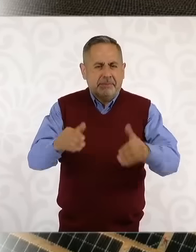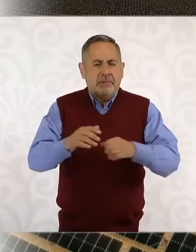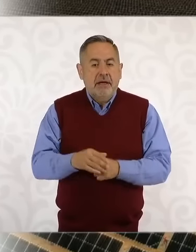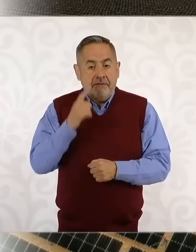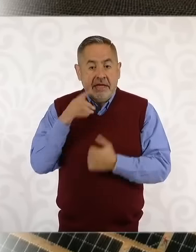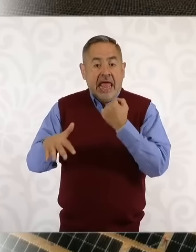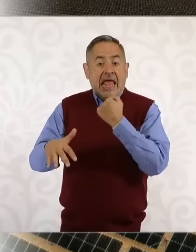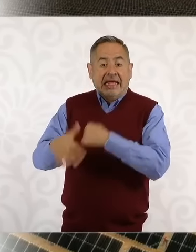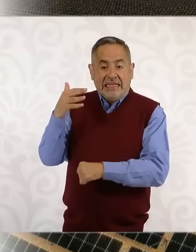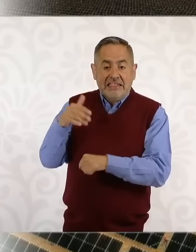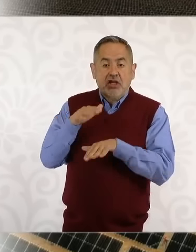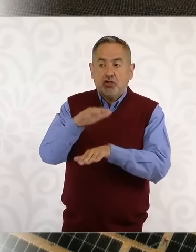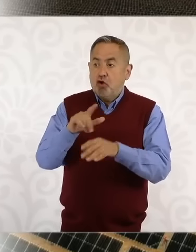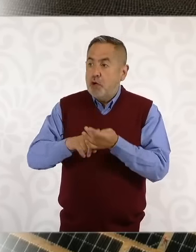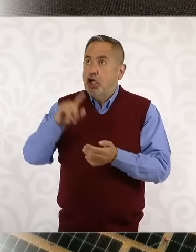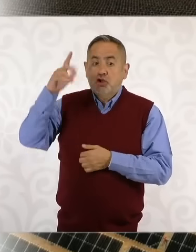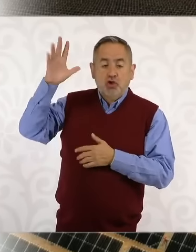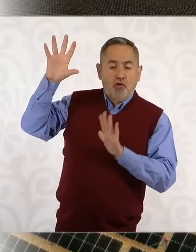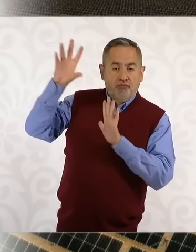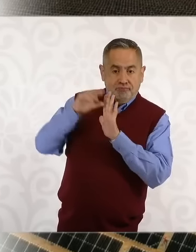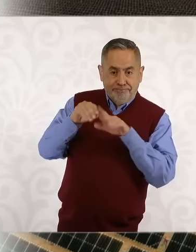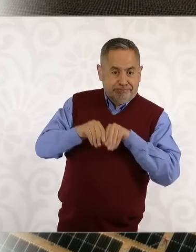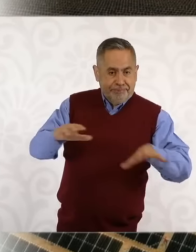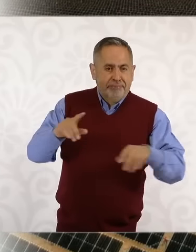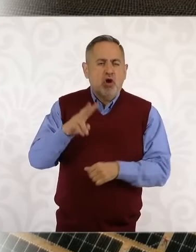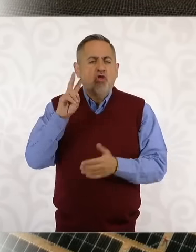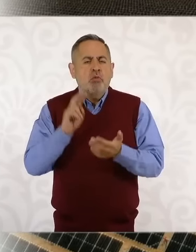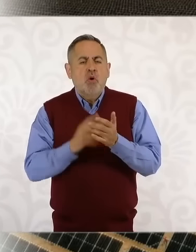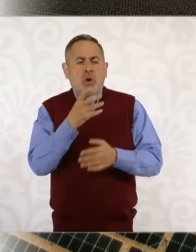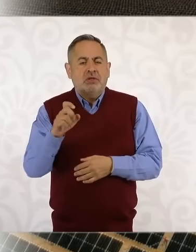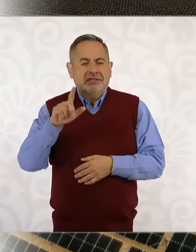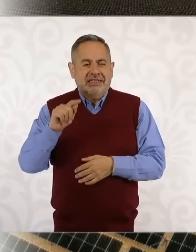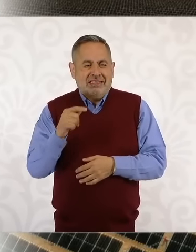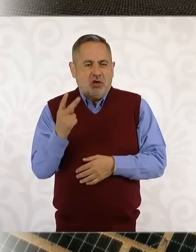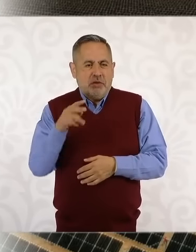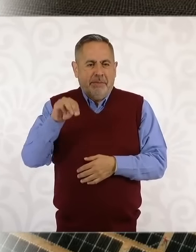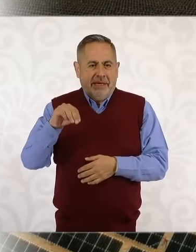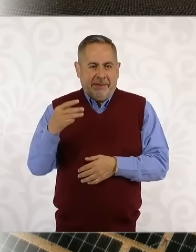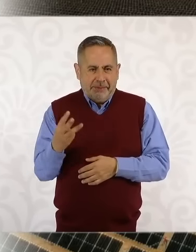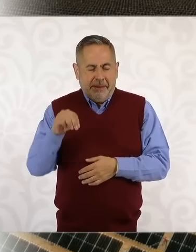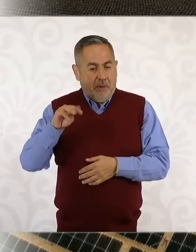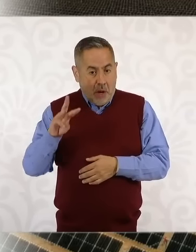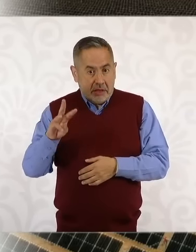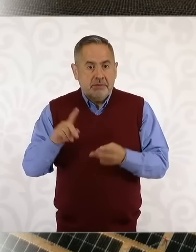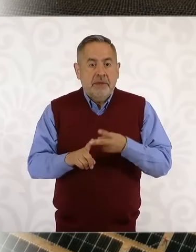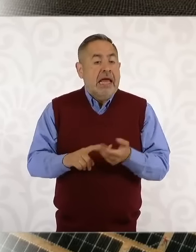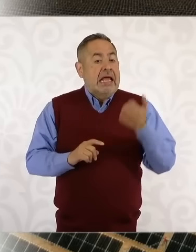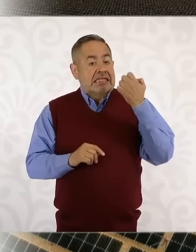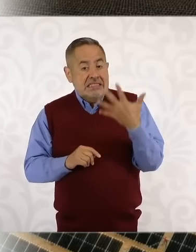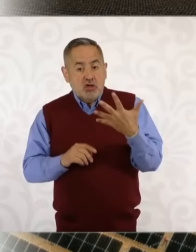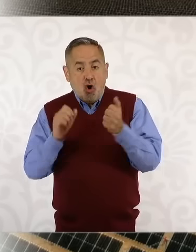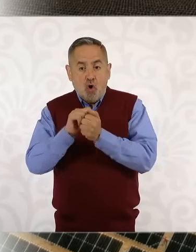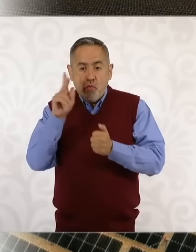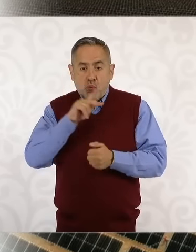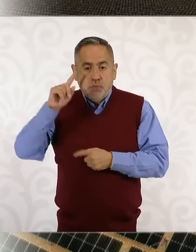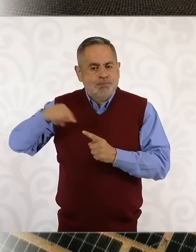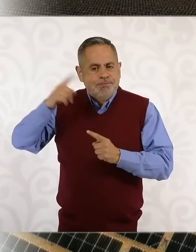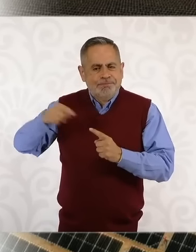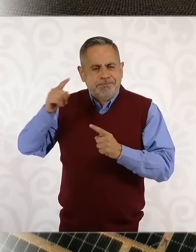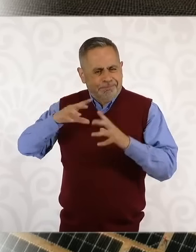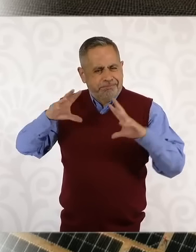fotovoltaicos con una capacidad de 2471 MW y cinco de energía eólica que aportarán 849 MW, dando